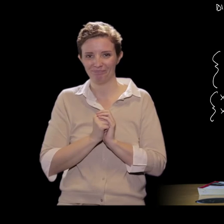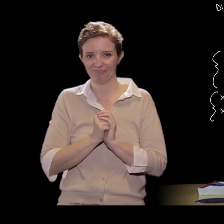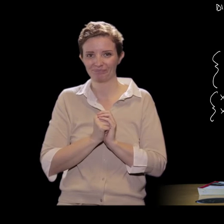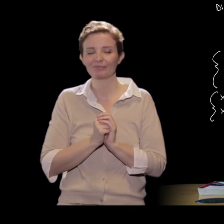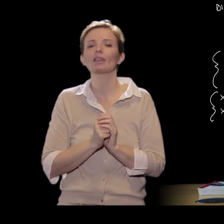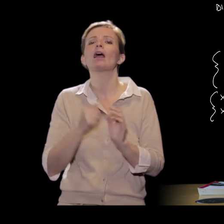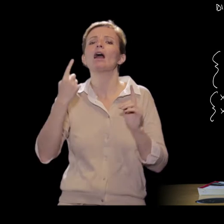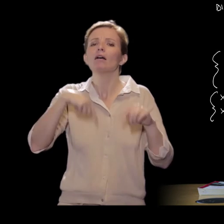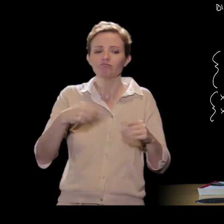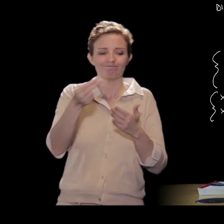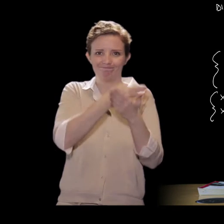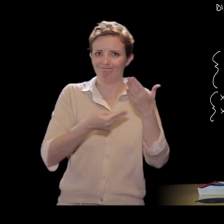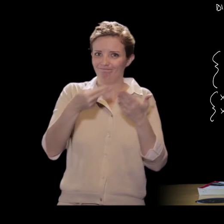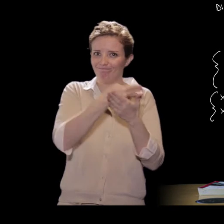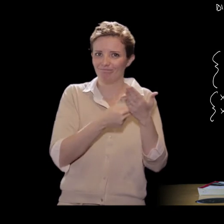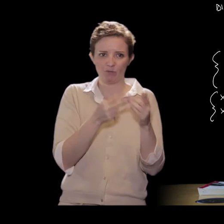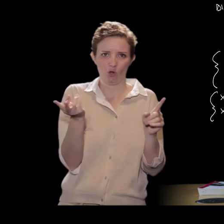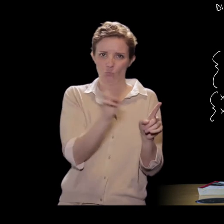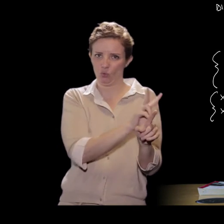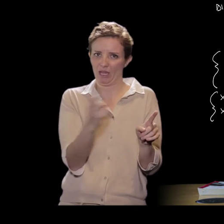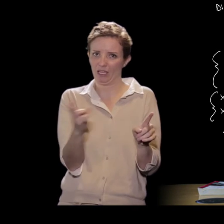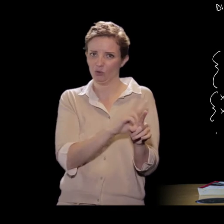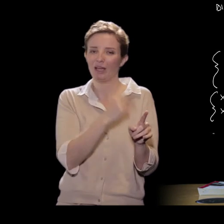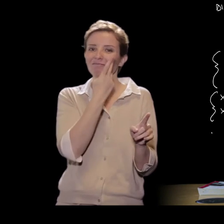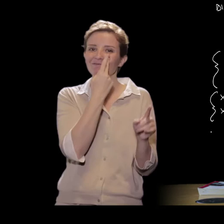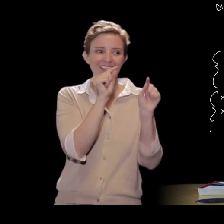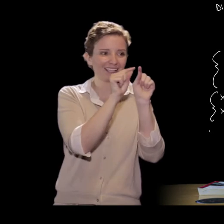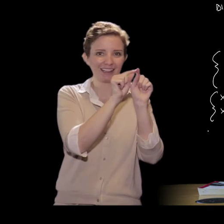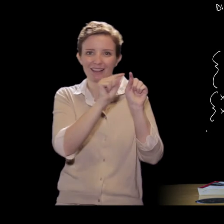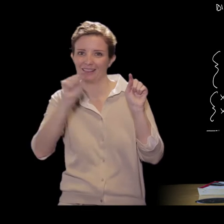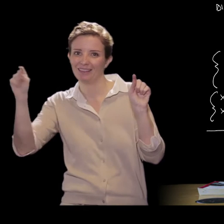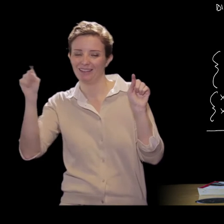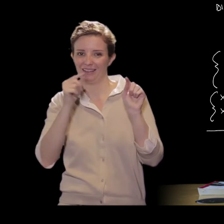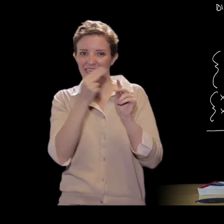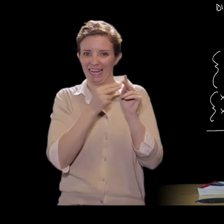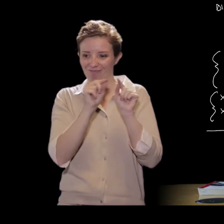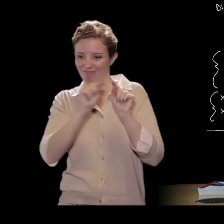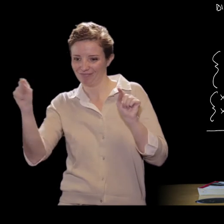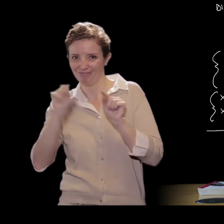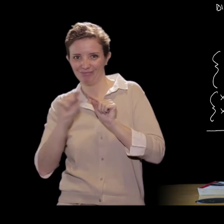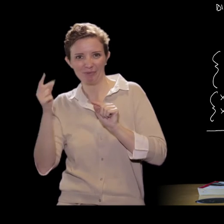Rappresentiamo entrambi i sistemi sulle rette con gli schemi che abbiamo già visto.